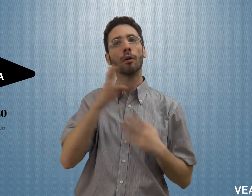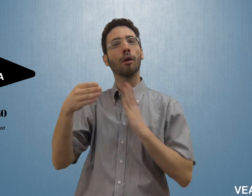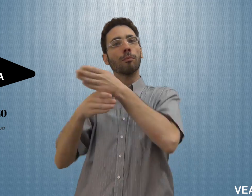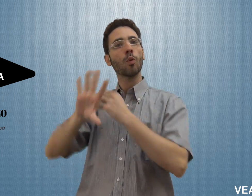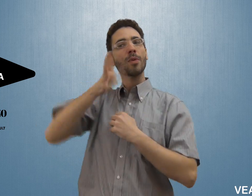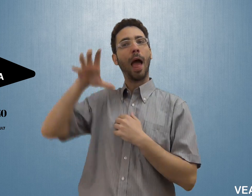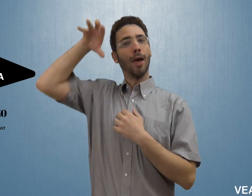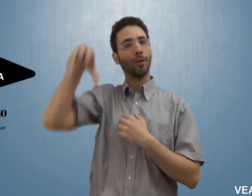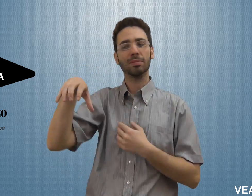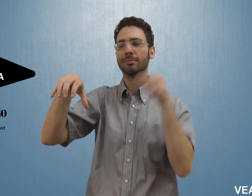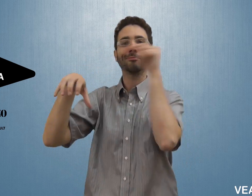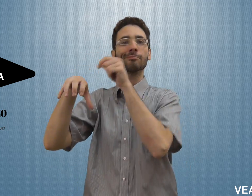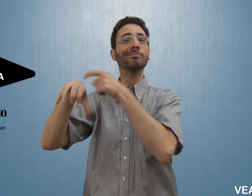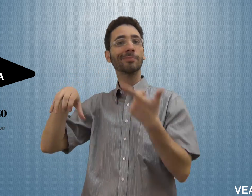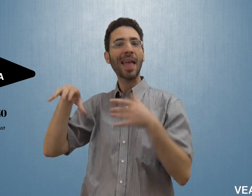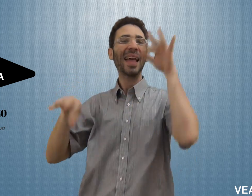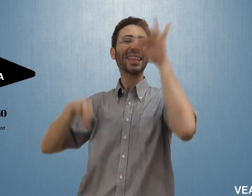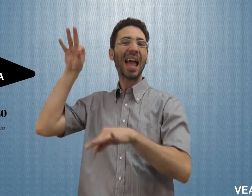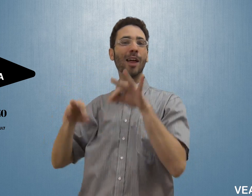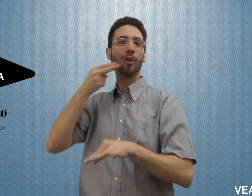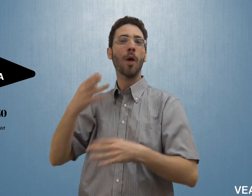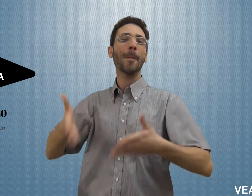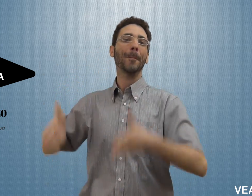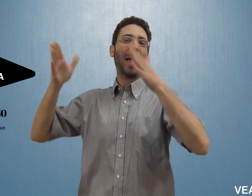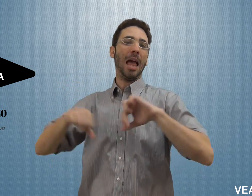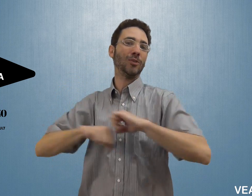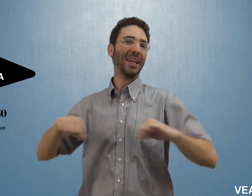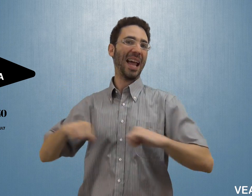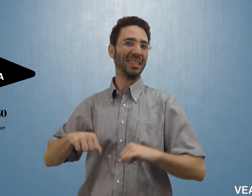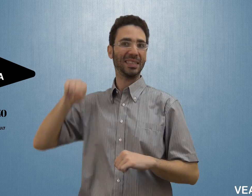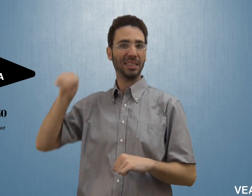accanto al museo, il Teatrino di Palazzo Grassi,